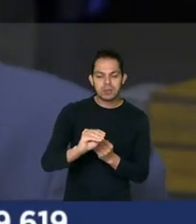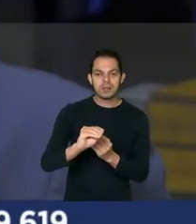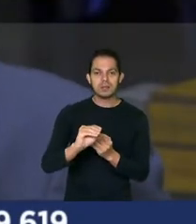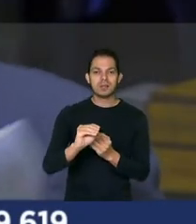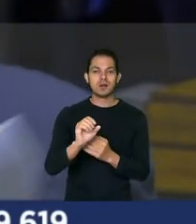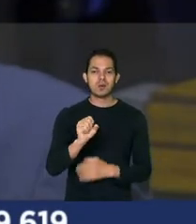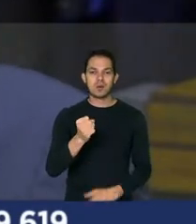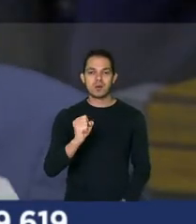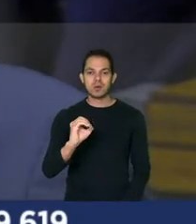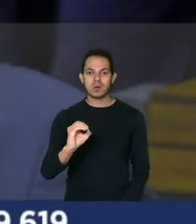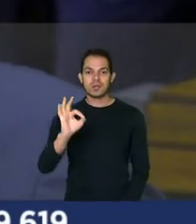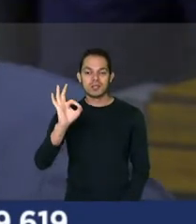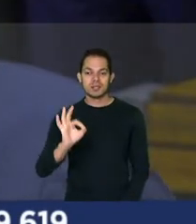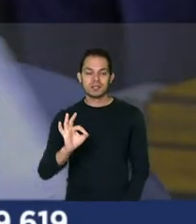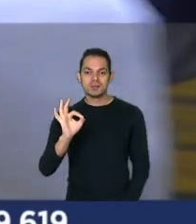PARTE DO PROJETO QUE DIZ QUE DAS APOSTAS EM MÉDIA 80%